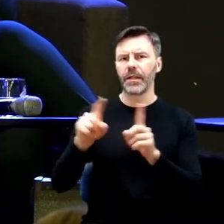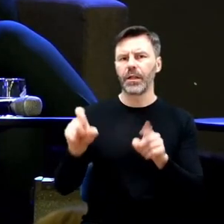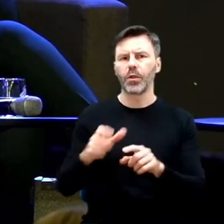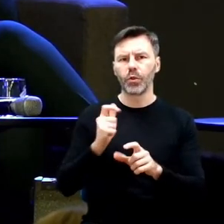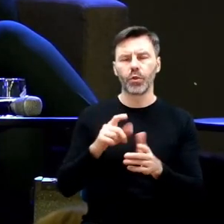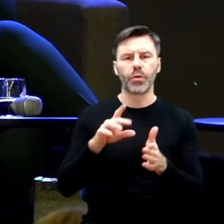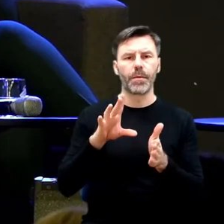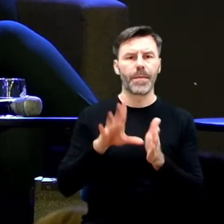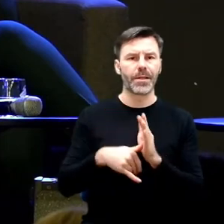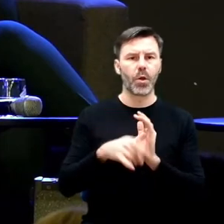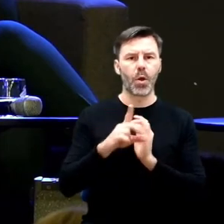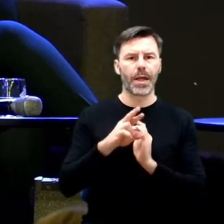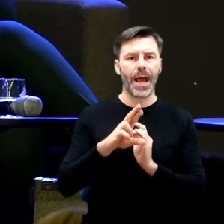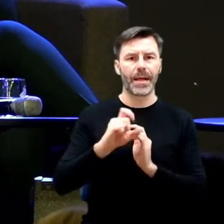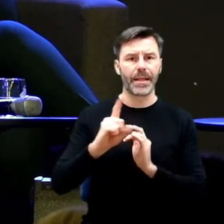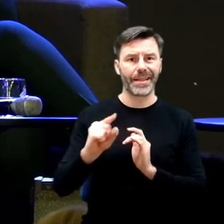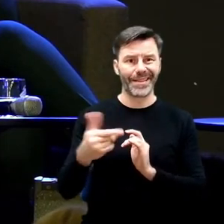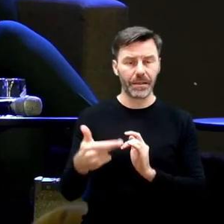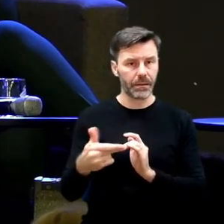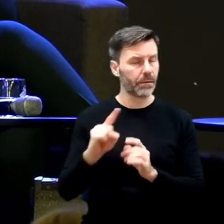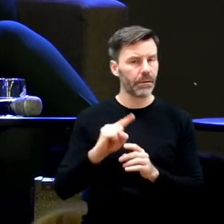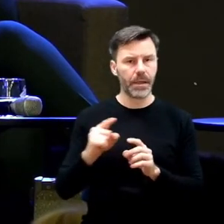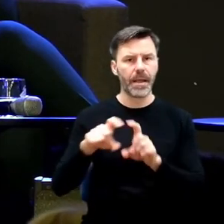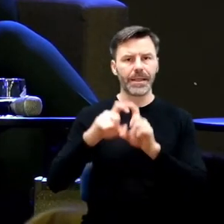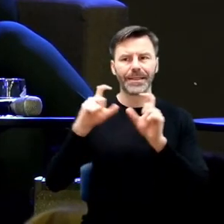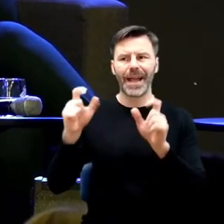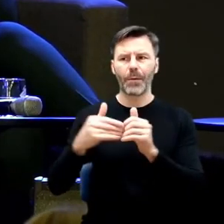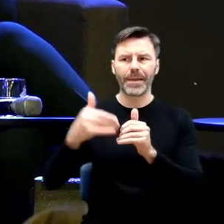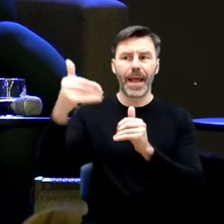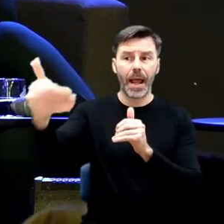Bo to jest ważne, żeby mieszkaniec był nasz,